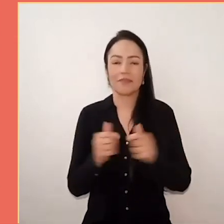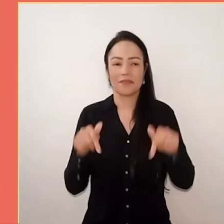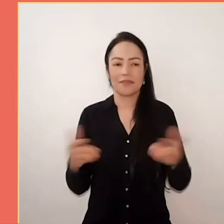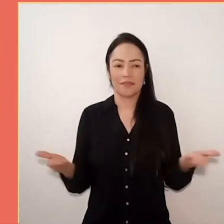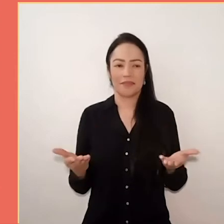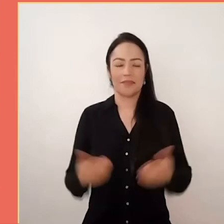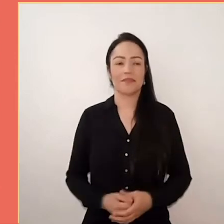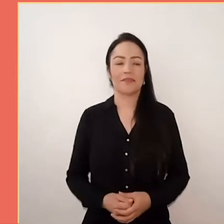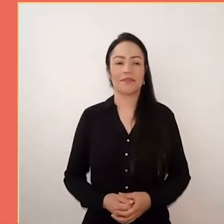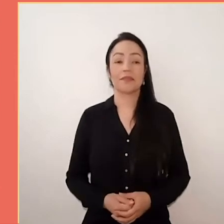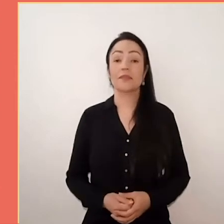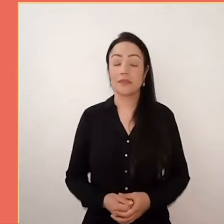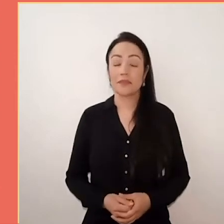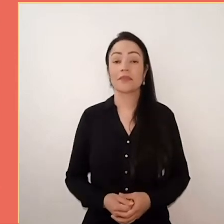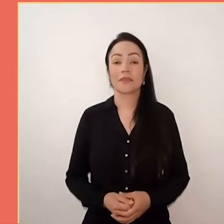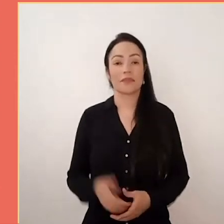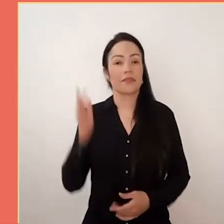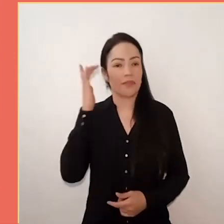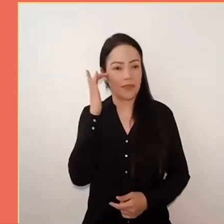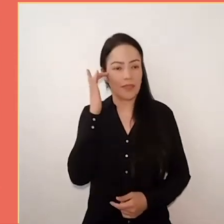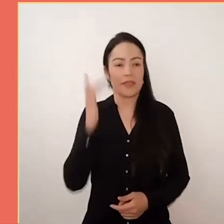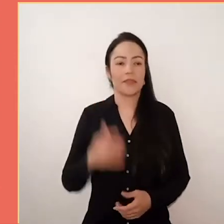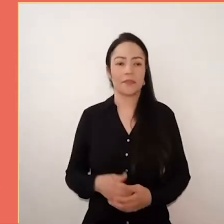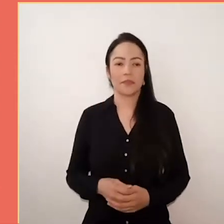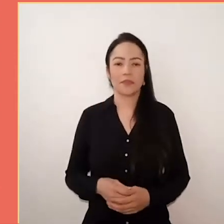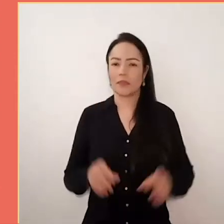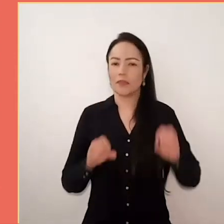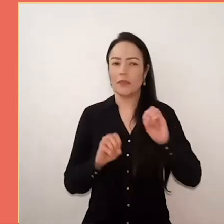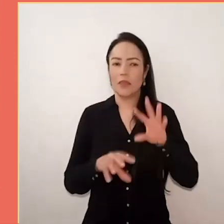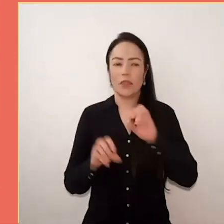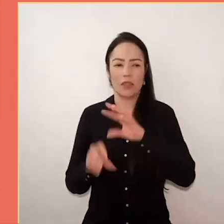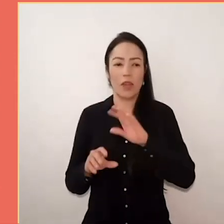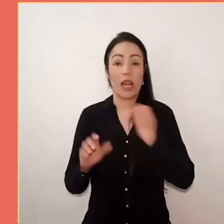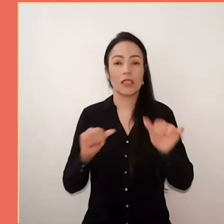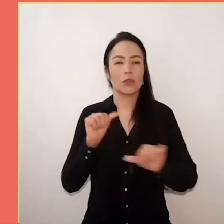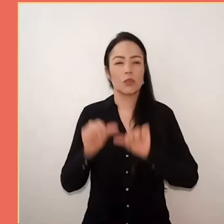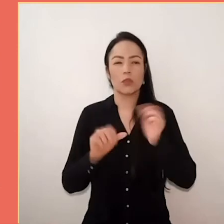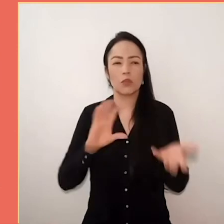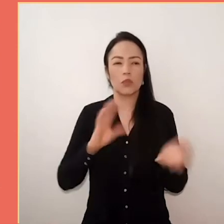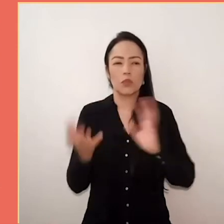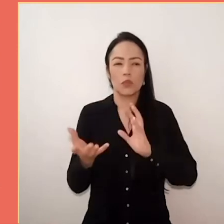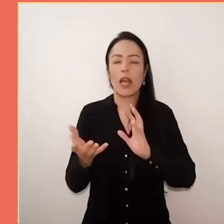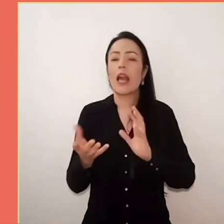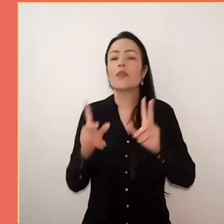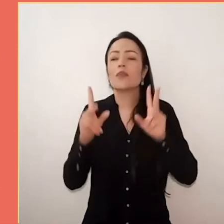Então, eu acho que uma educação transformadora é uma educação que abre janelas,